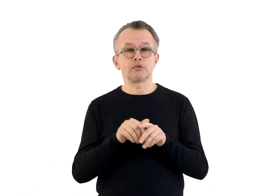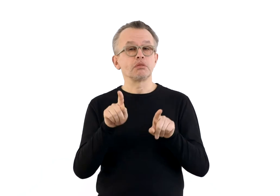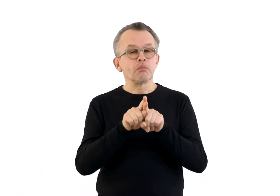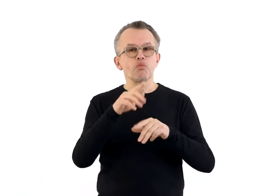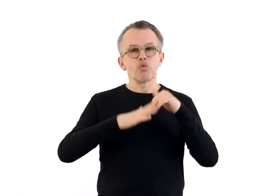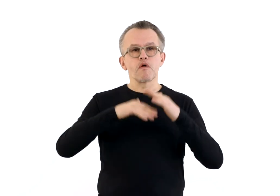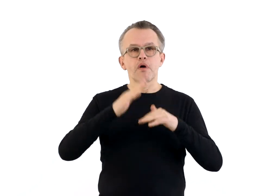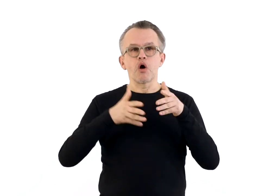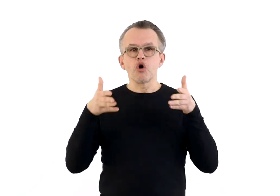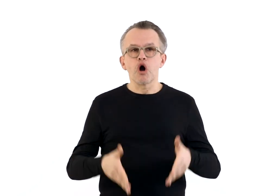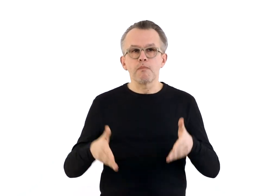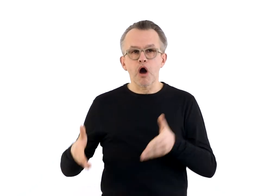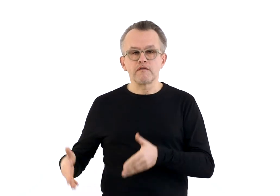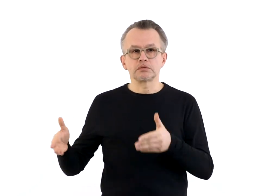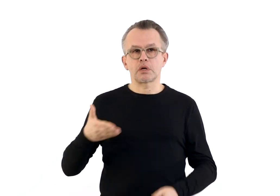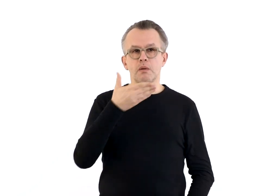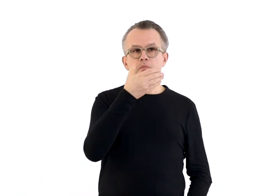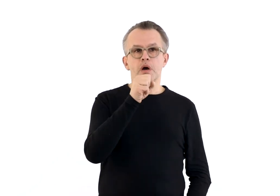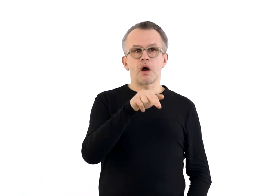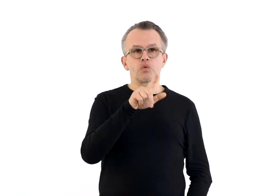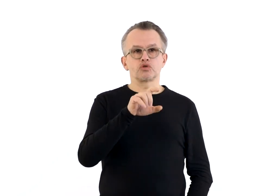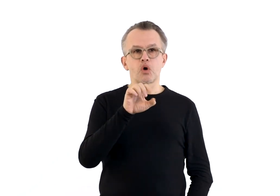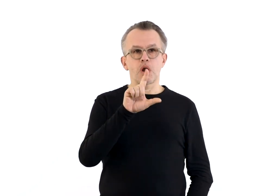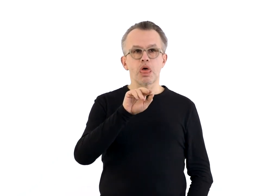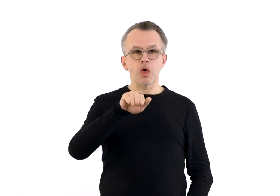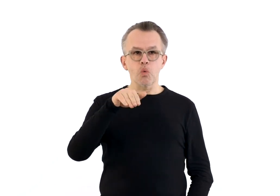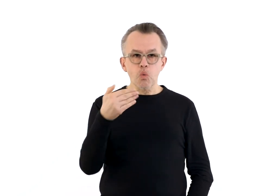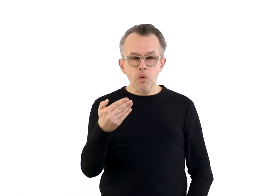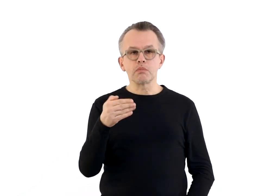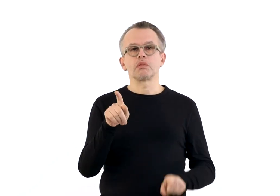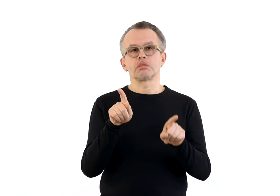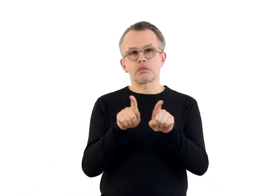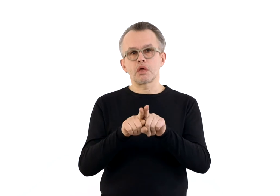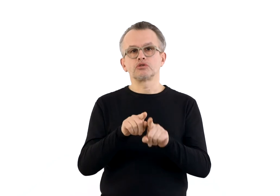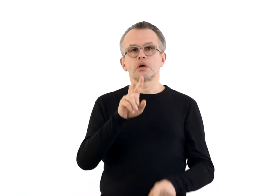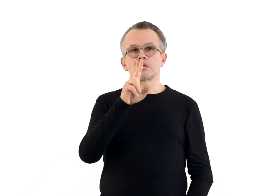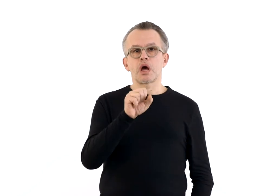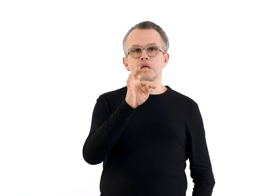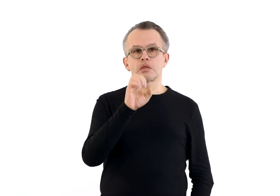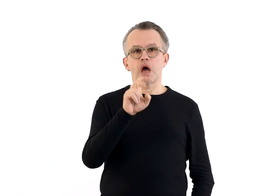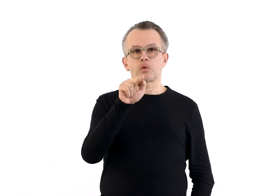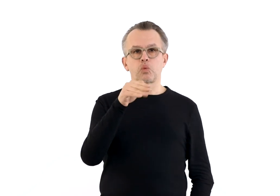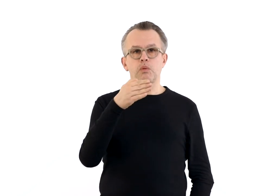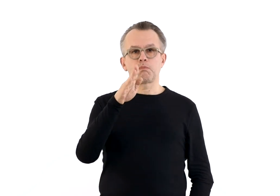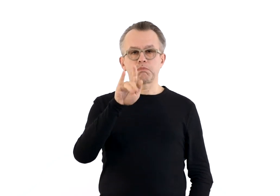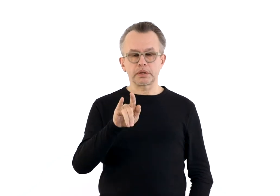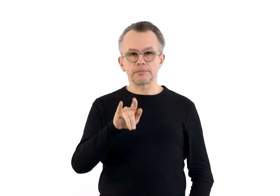Budowano mauzolea oraz katakumby.